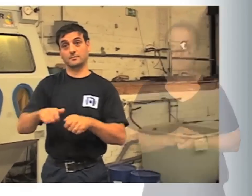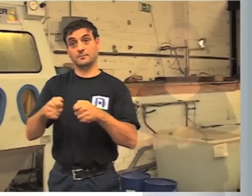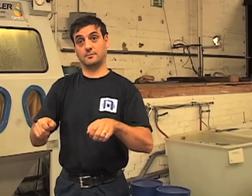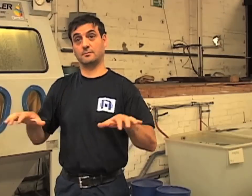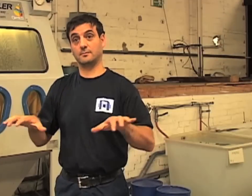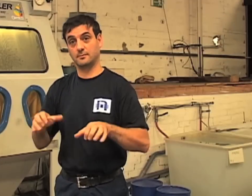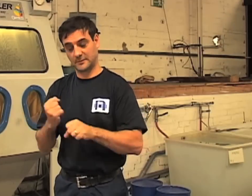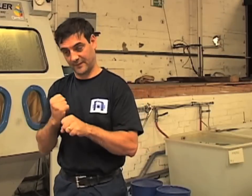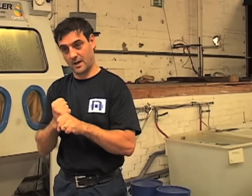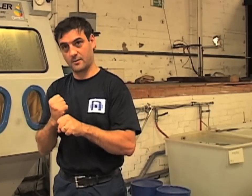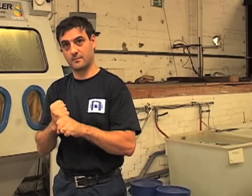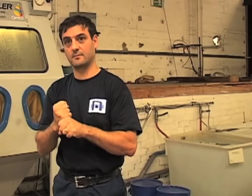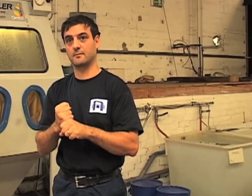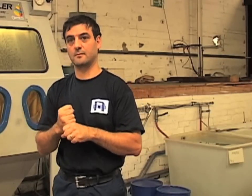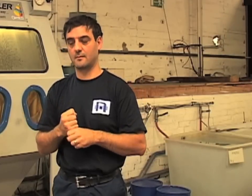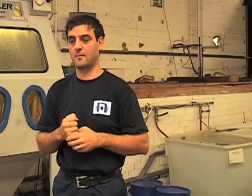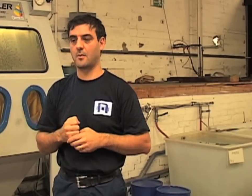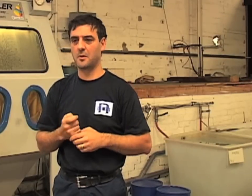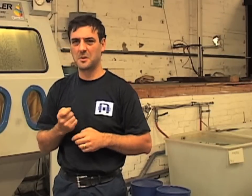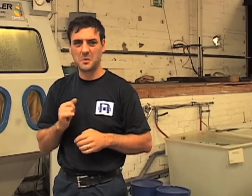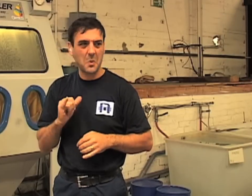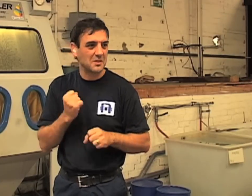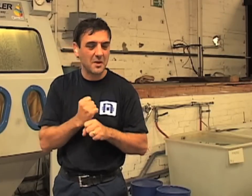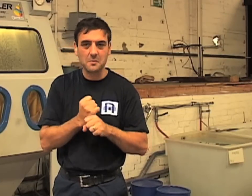J'ai commencé le lundi sans avoir jamais exercé ce type de travail